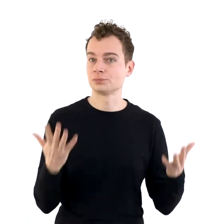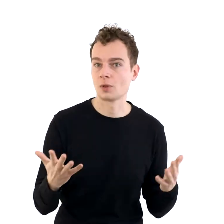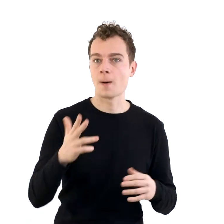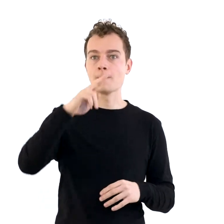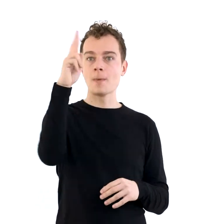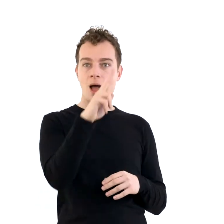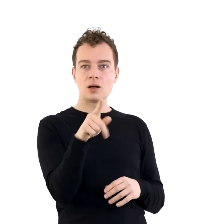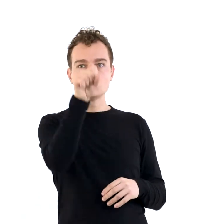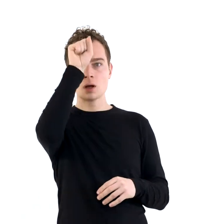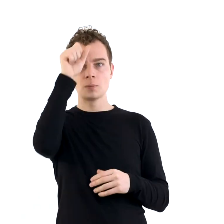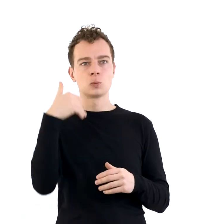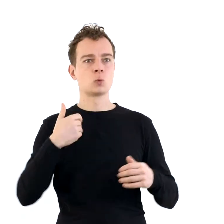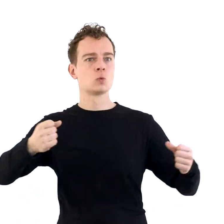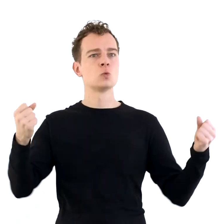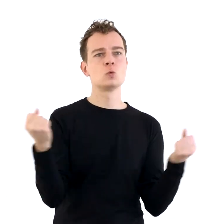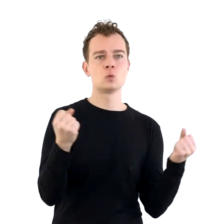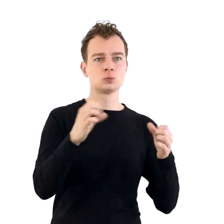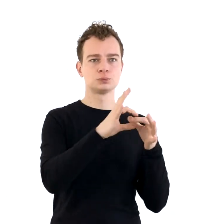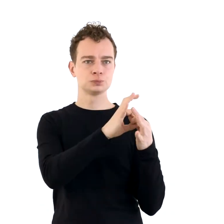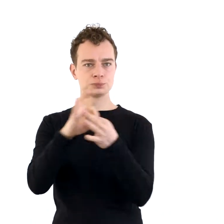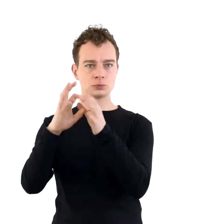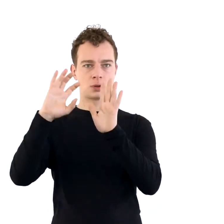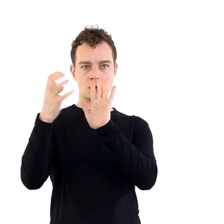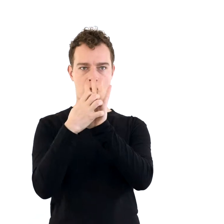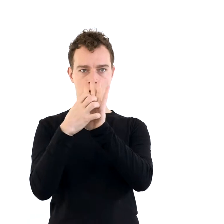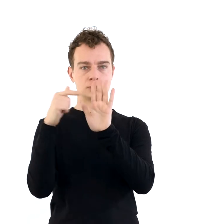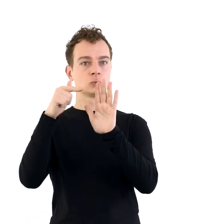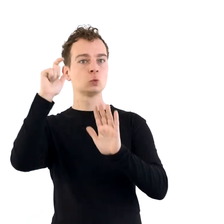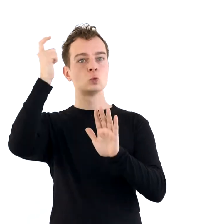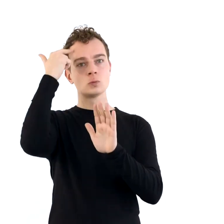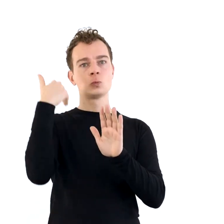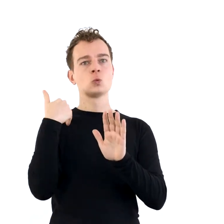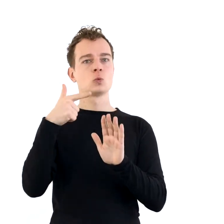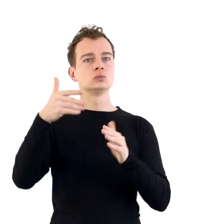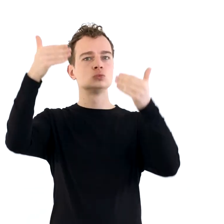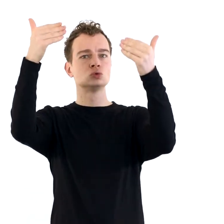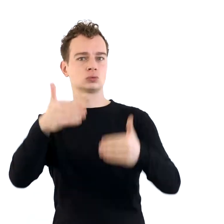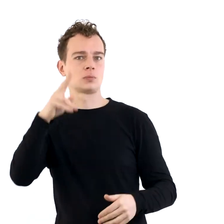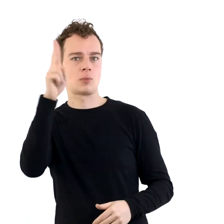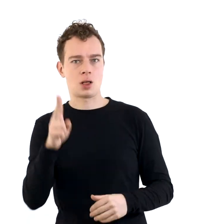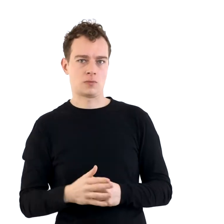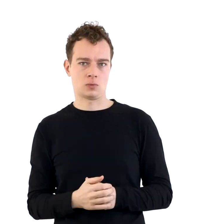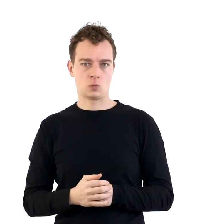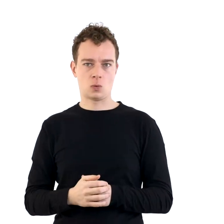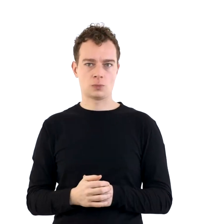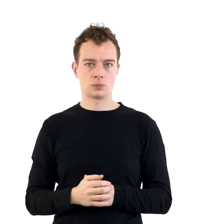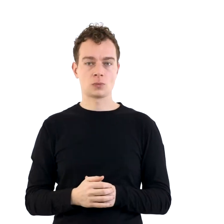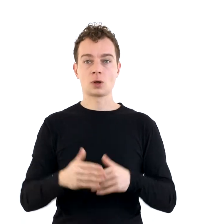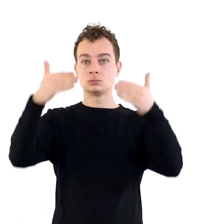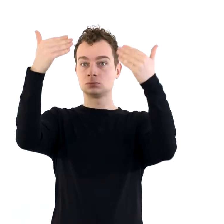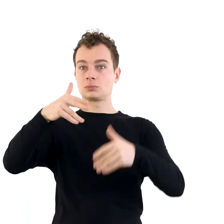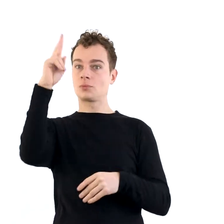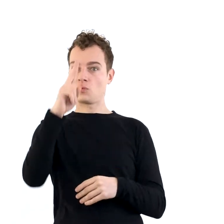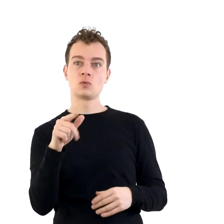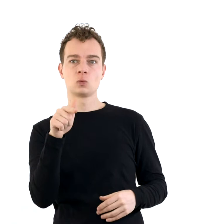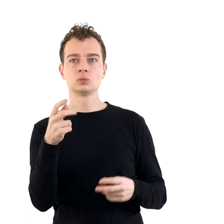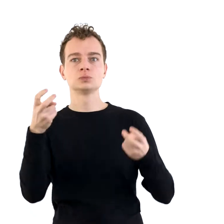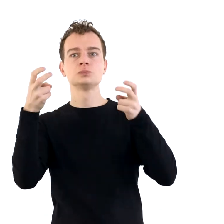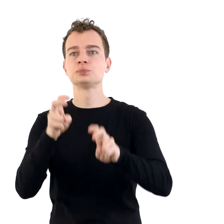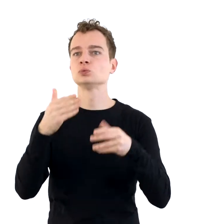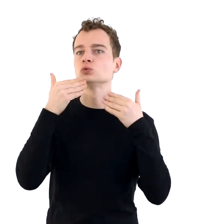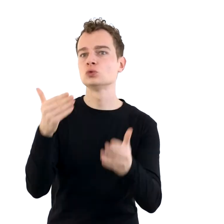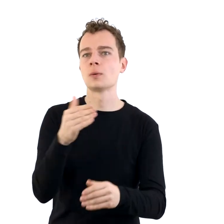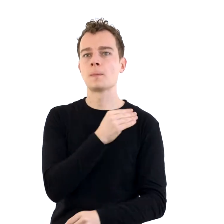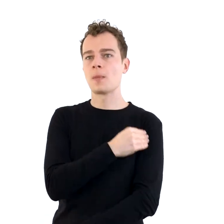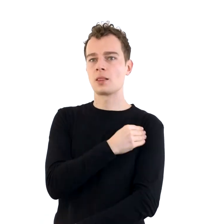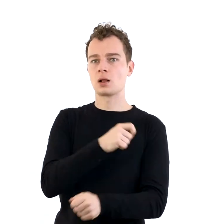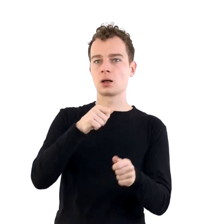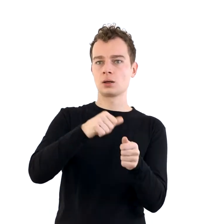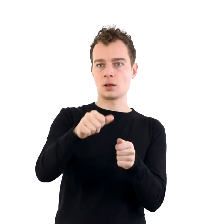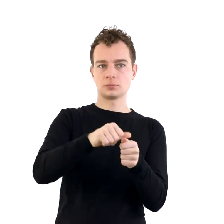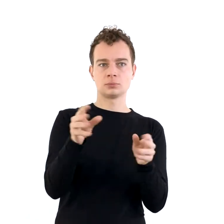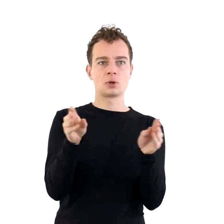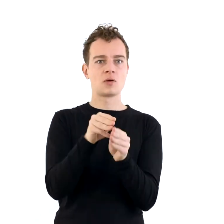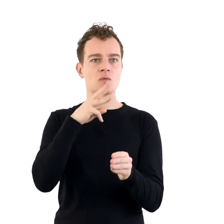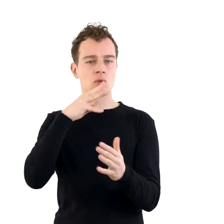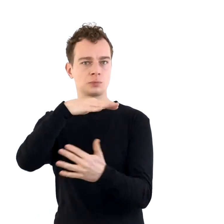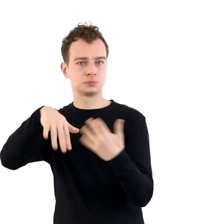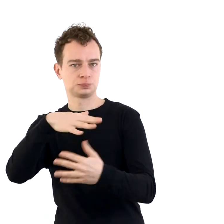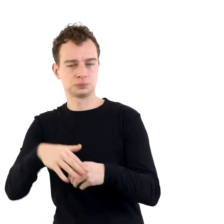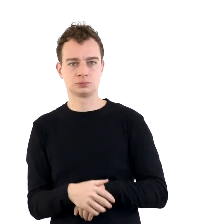Nic zatem dziwnego, że malarstwo w Egipcie było mocno powiązane z reliefem i były to głównie malowidła ścienne, tworzone na zaprawie gipsowej.